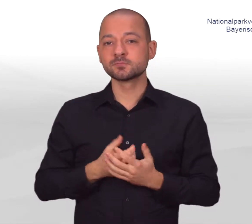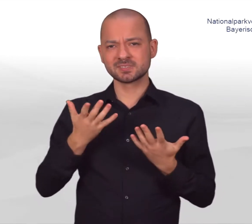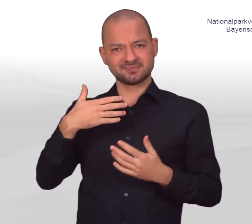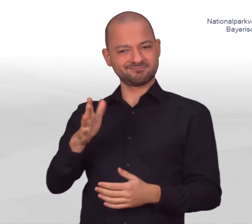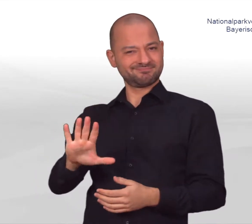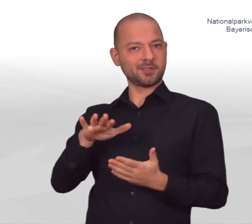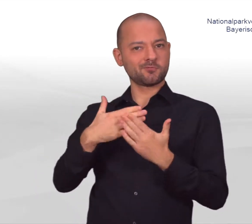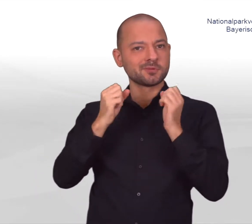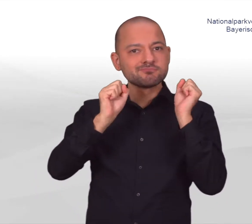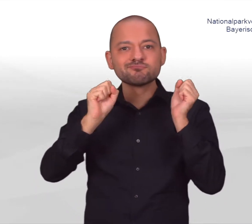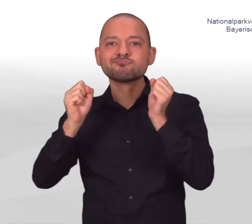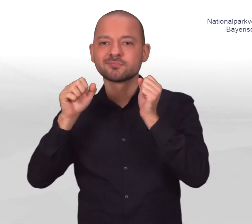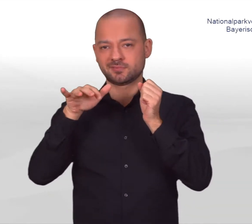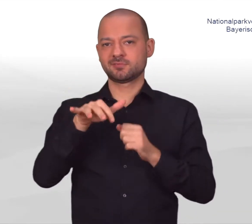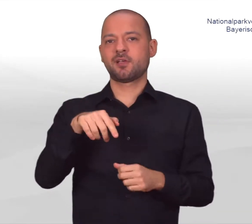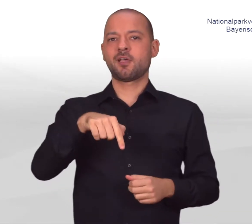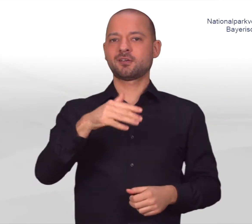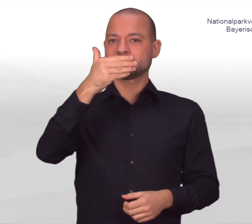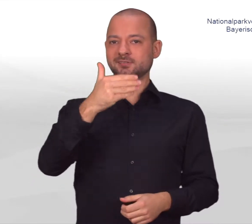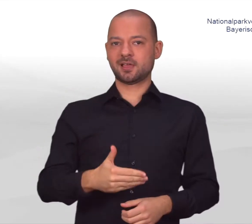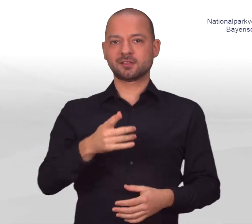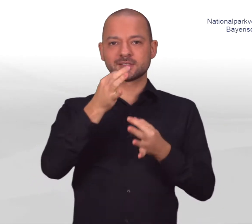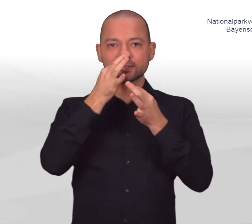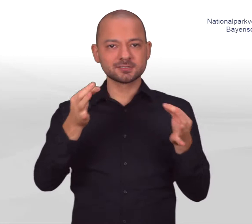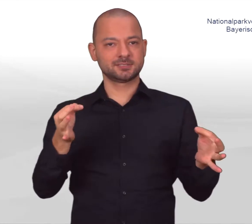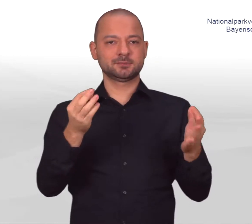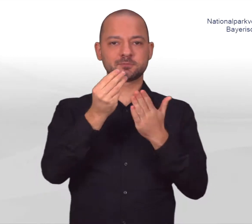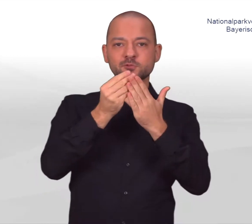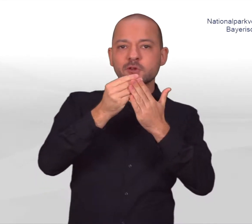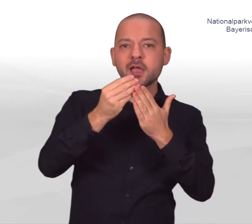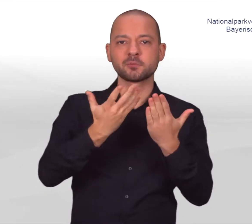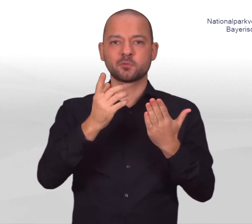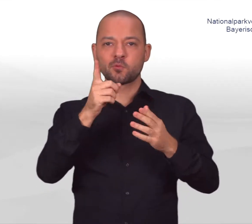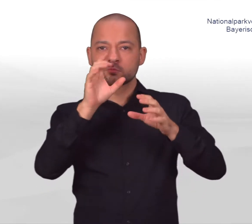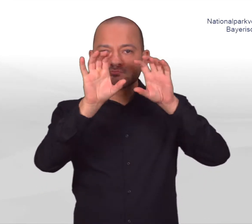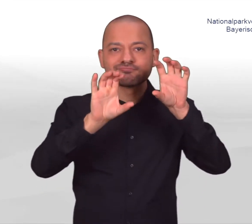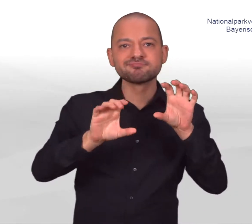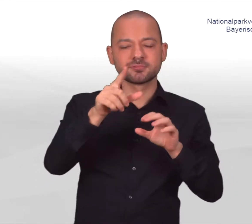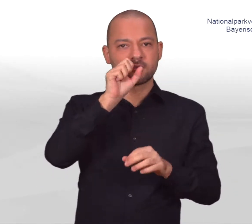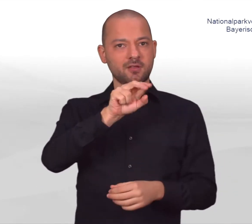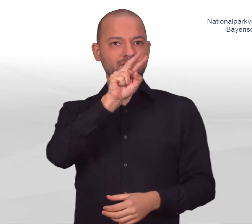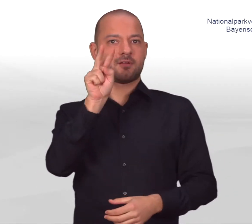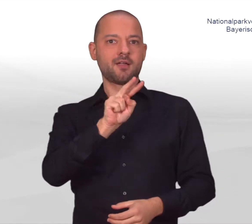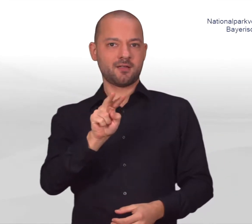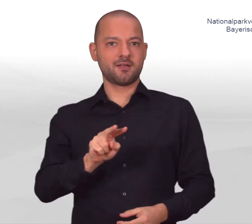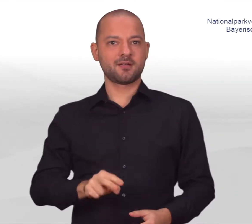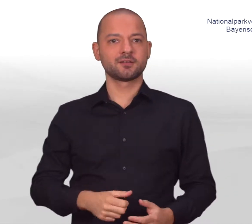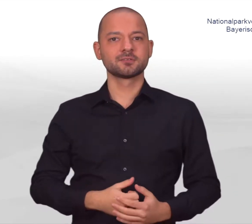und werden auf unserer Website ausführlich beschrieben und bebildert.